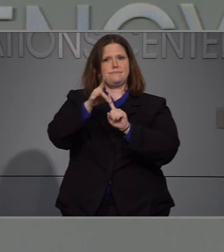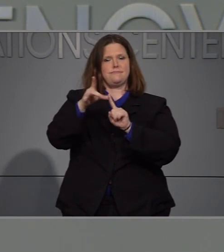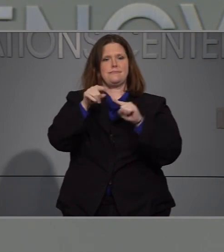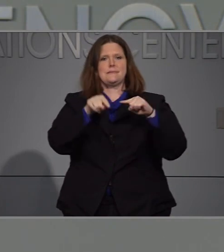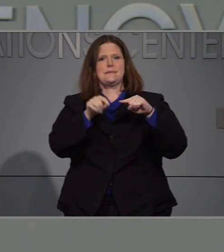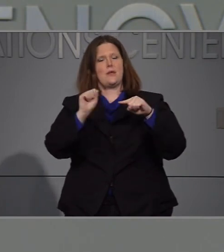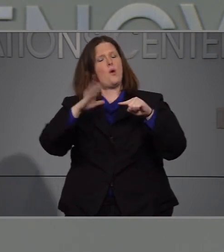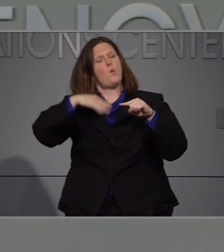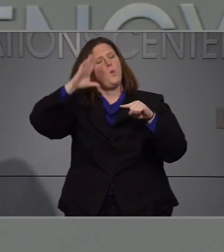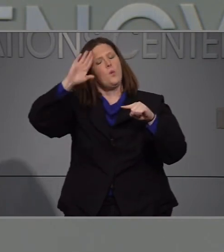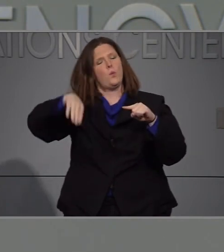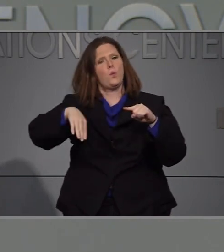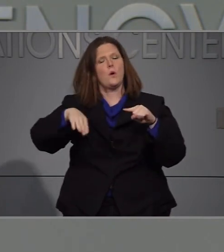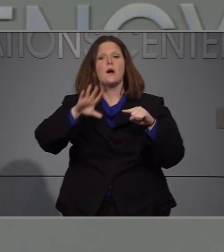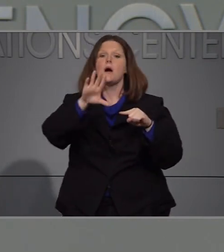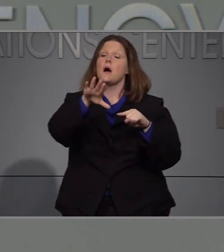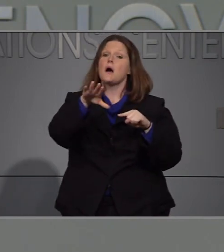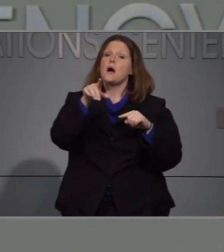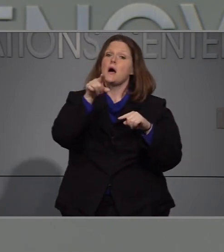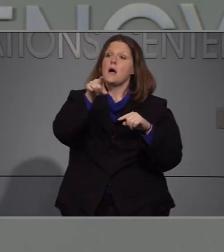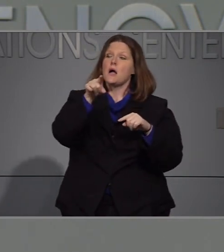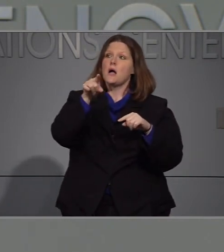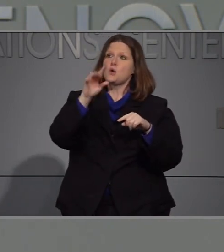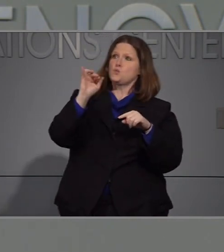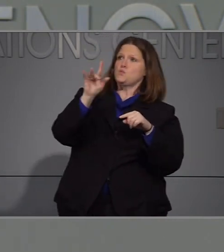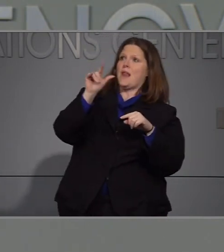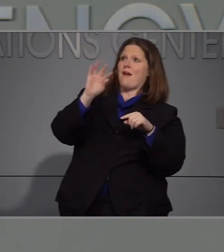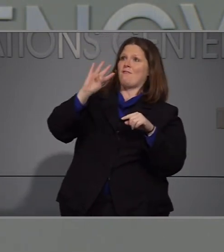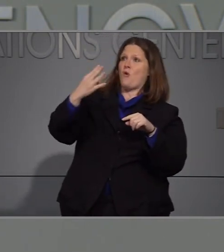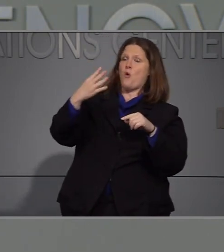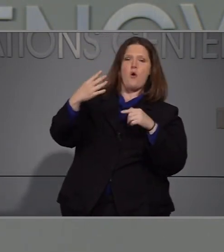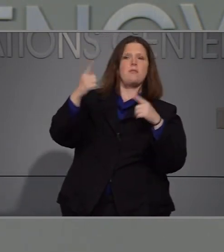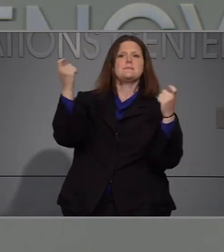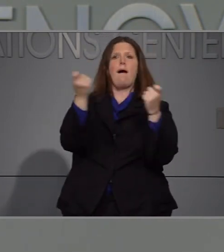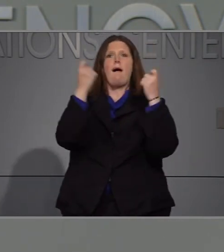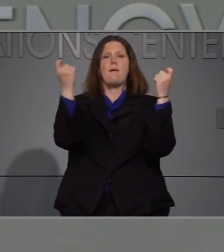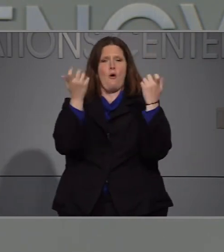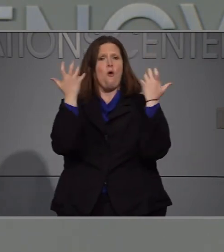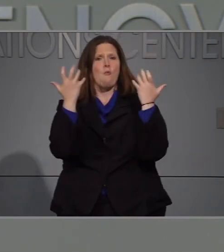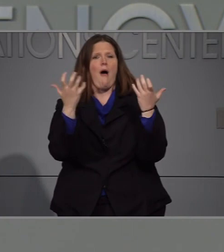Sur, también hay muchos casos y yo quiero decir para cualquier persona que esté pensando sobre